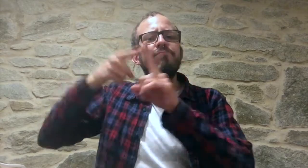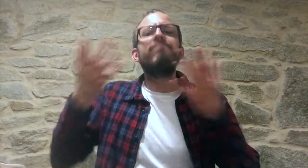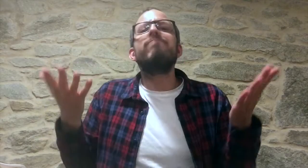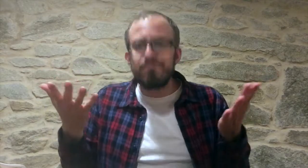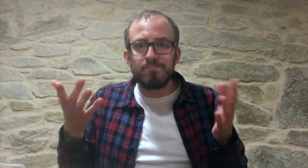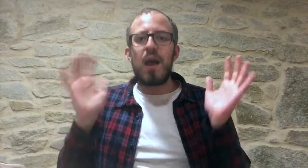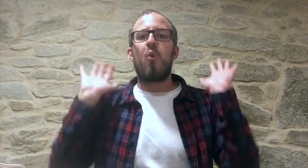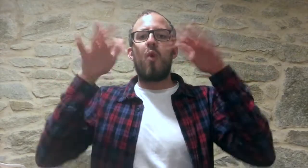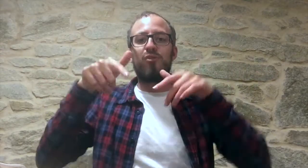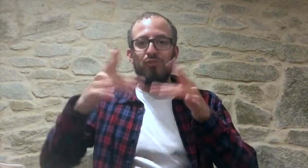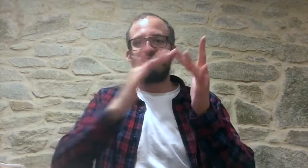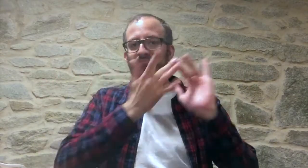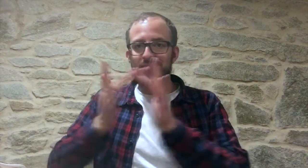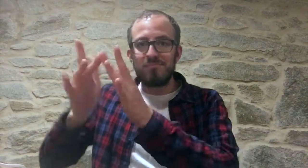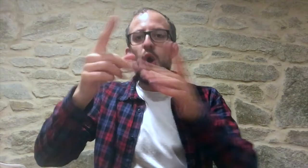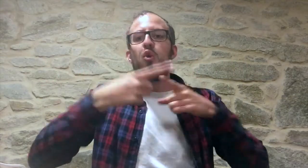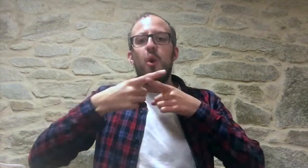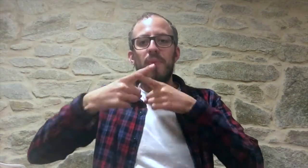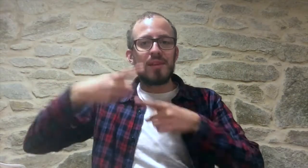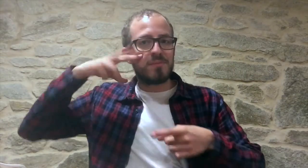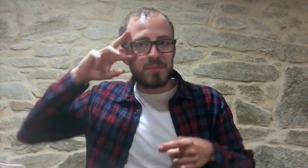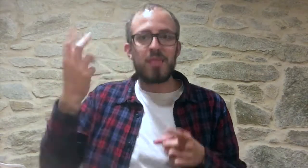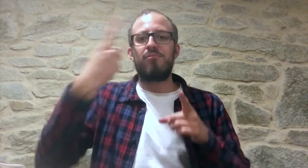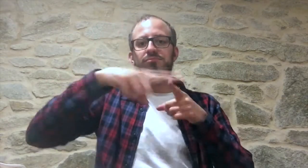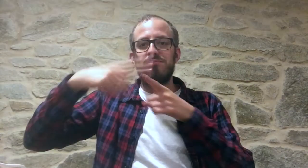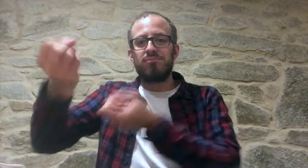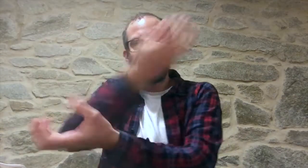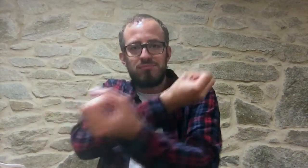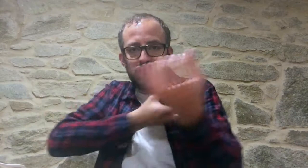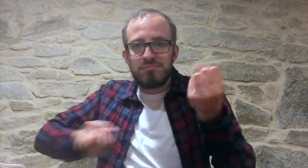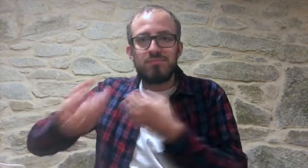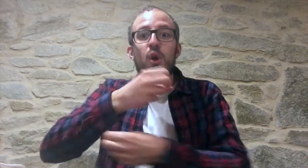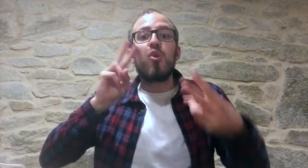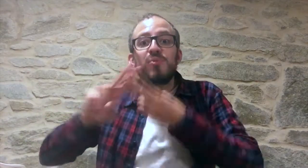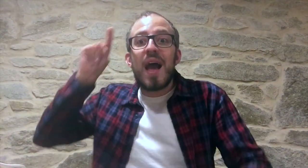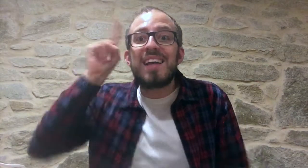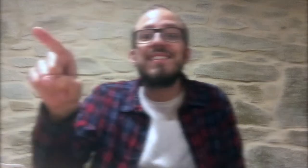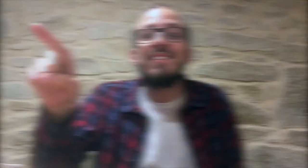con el objetivo de poder conocernos y compartir experiencias entre todes. ¡Nos vemos allí!